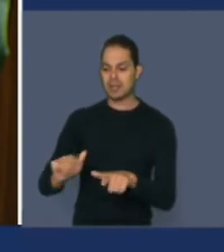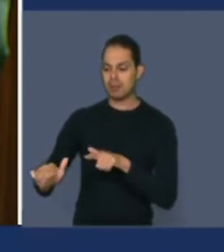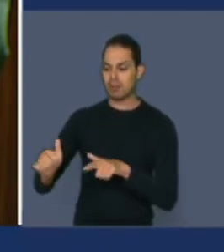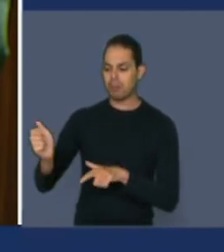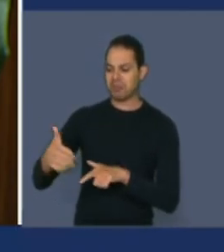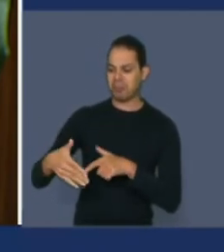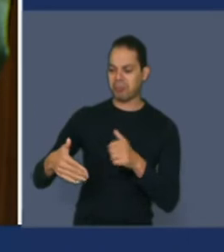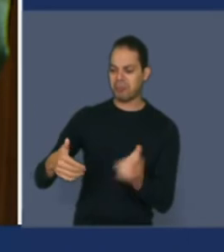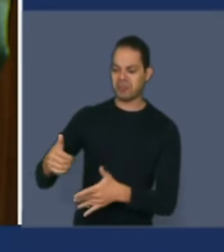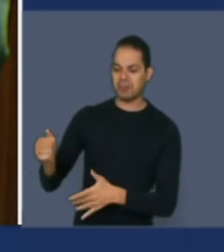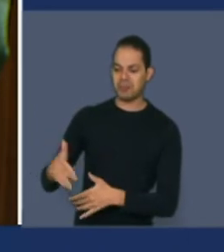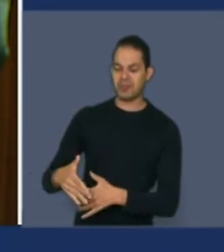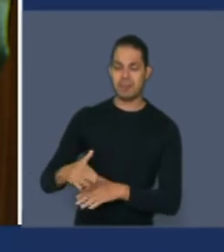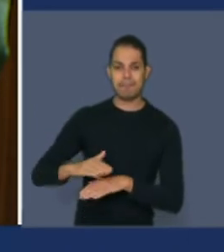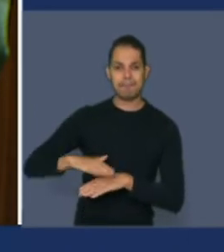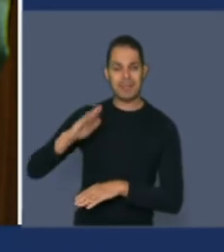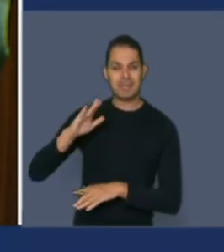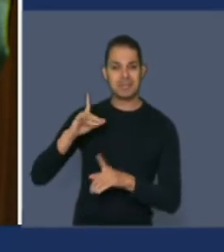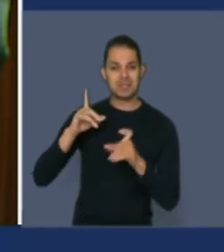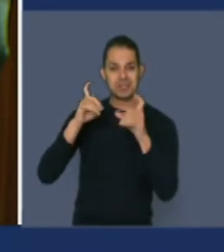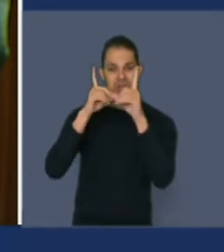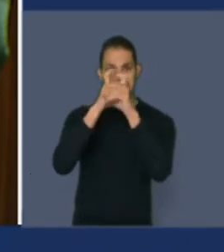RELAÇÕES DE TRABALHO, QUER DIFICULTAR A FISCALIZAÇÃO DO TRABALHO ESCRAVO, VEM AÍ